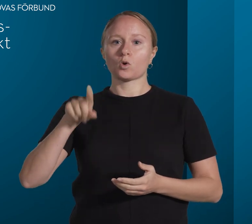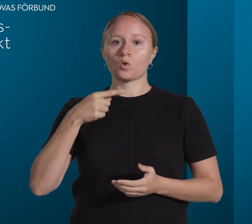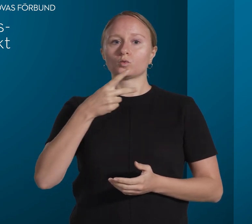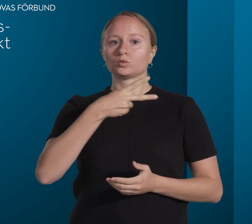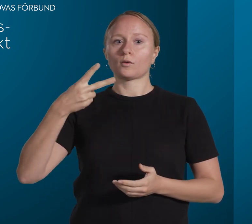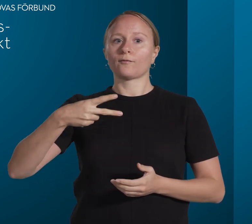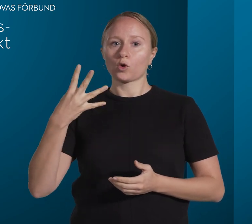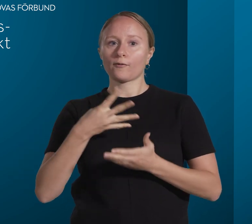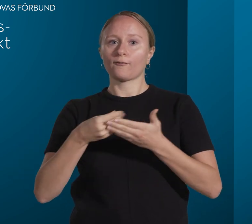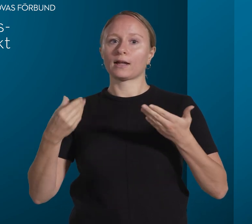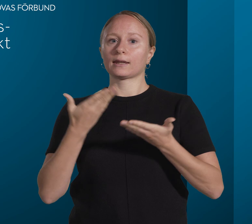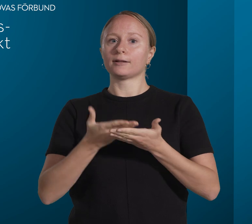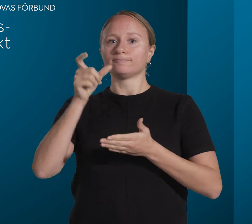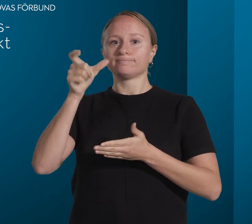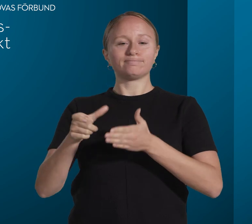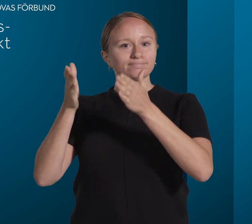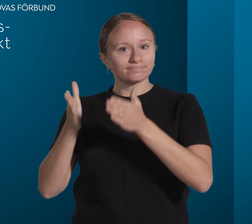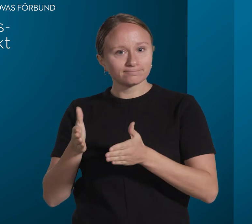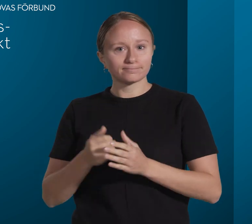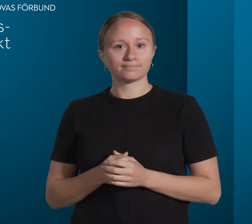årets frivillig för 2024.